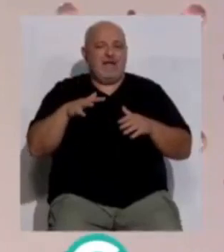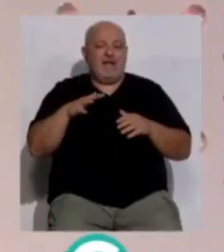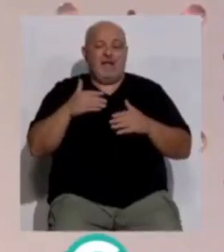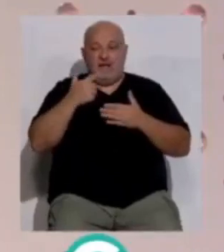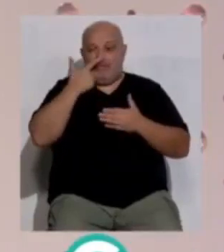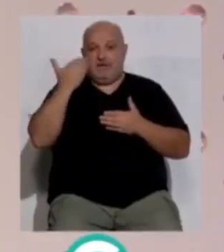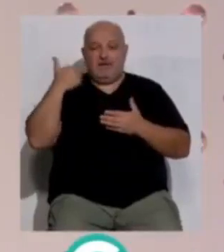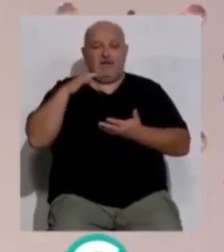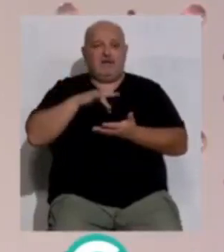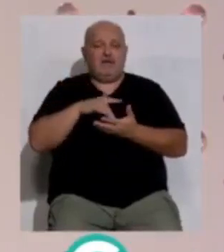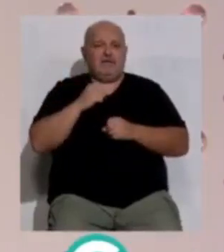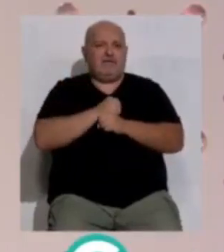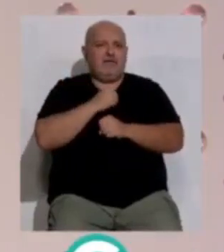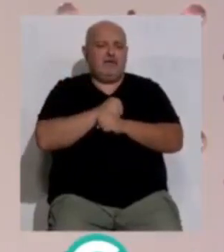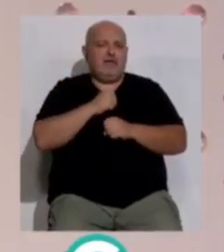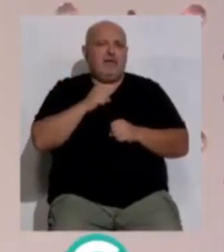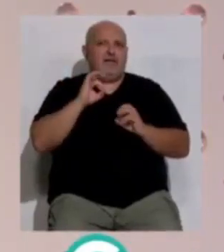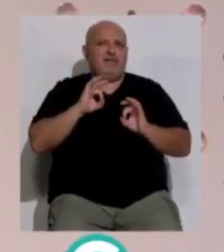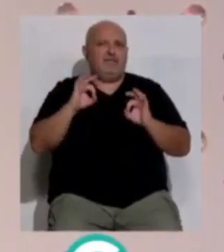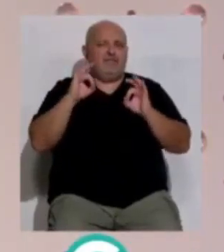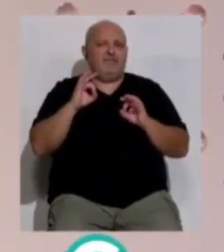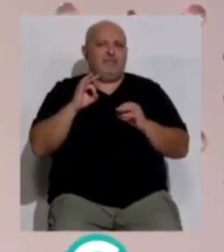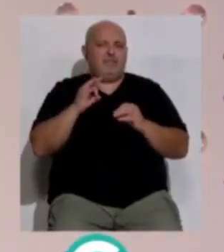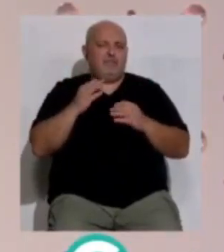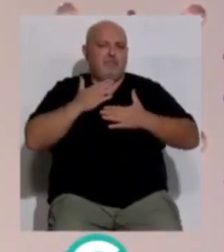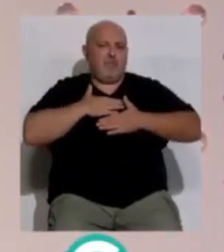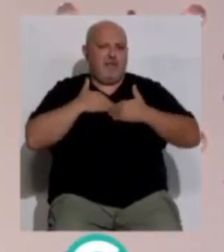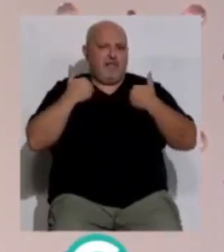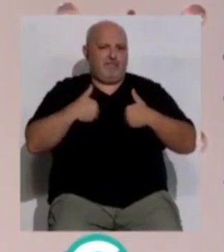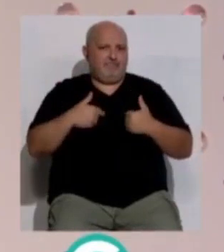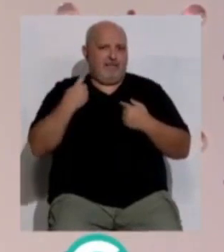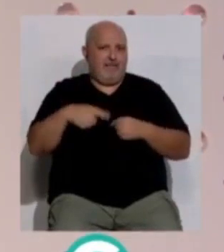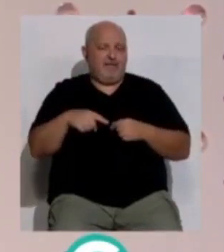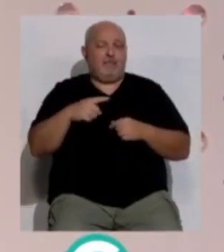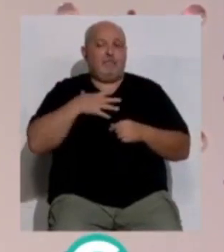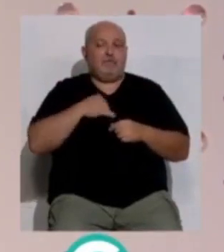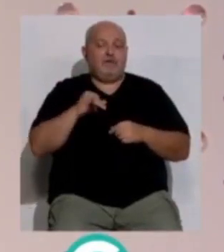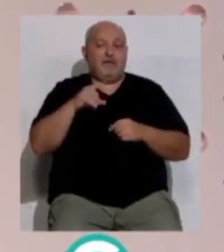pasada estamos trabajando básicamente con fuerzas propias Por eso tenemos la posibilidad este año